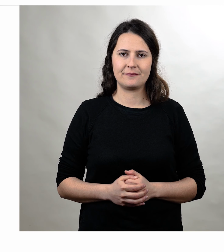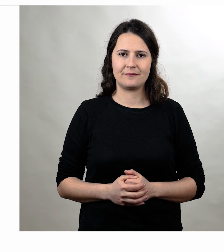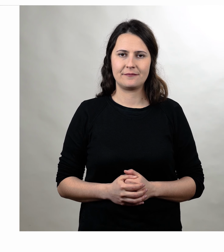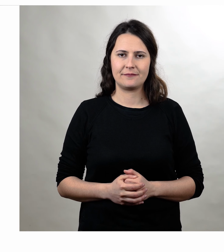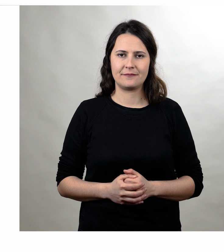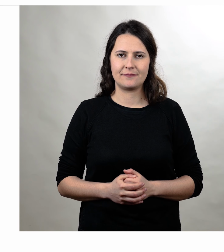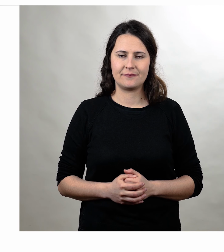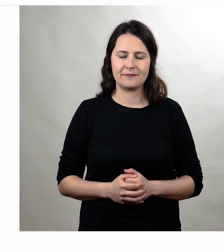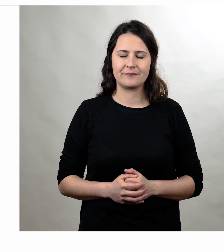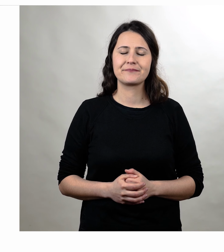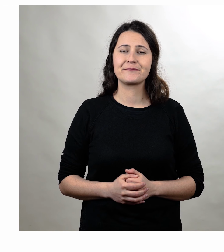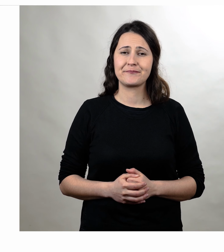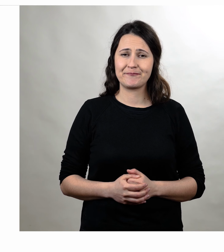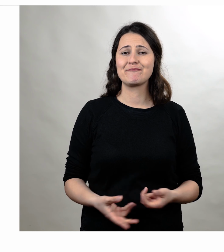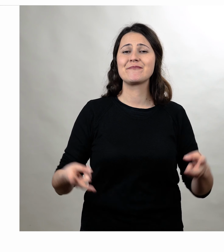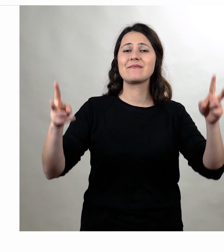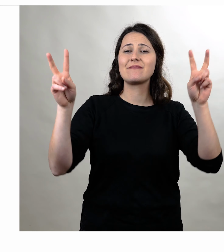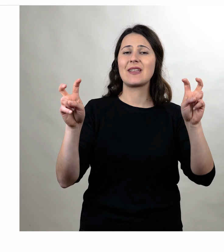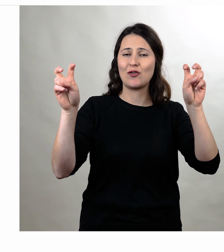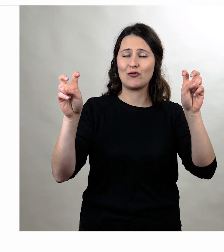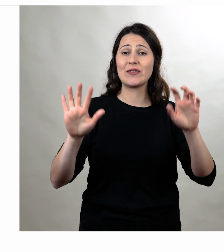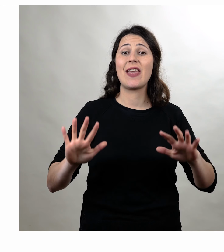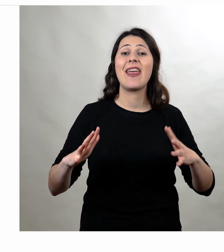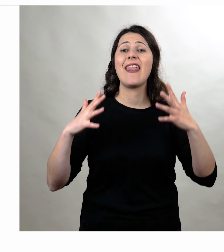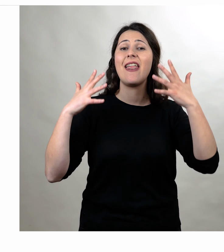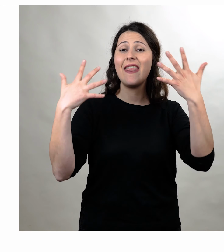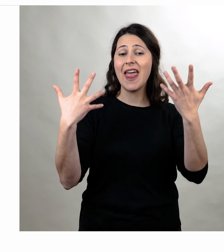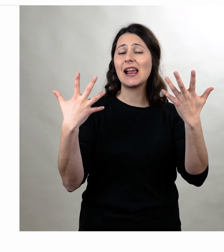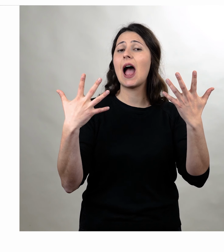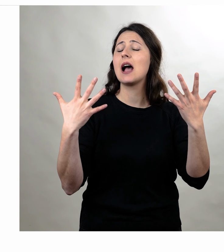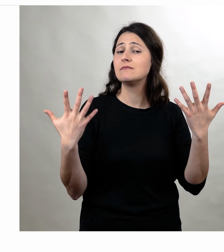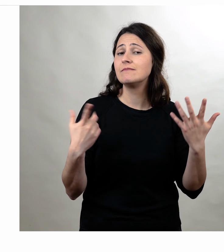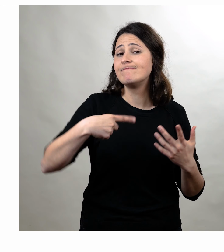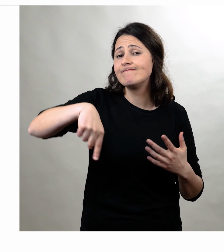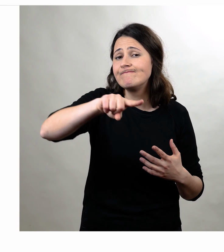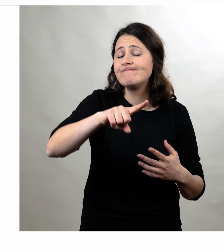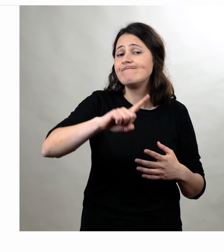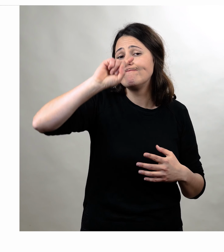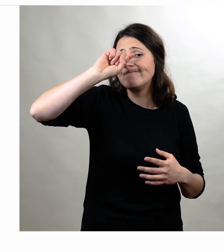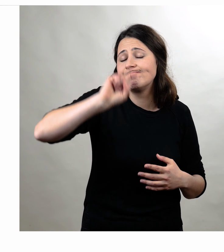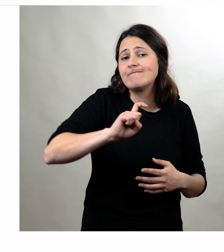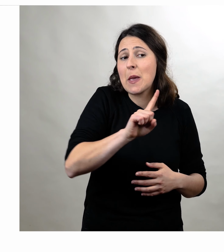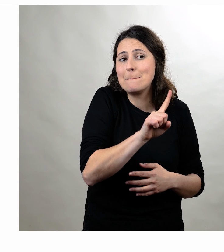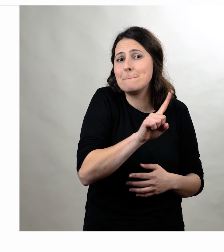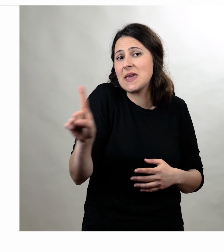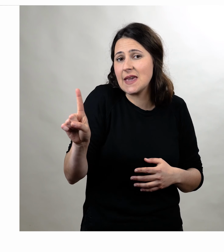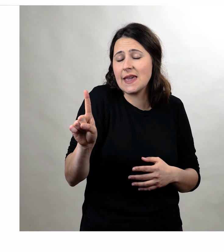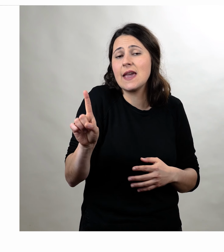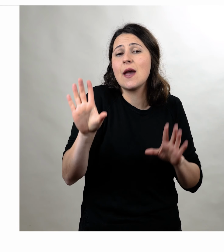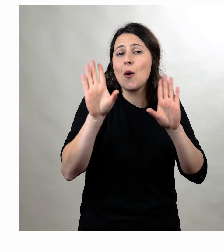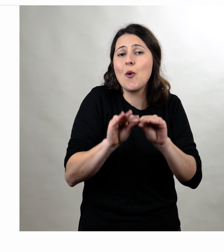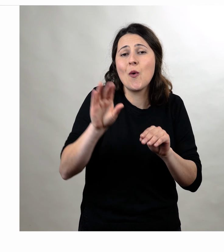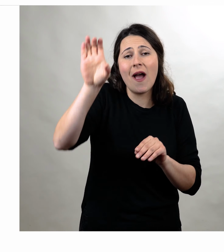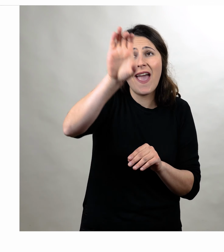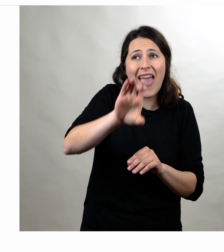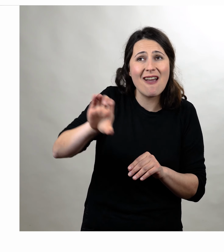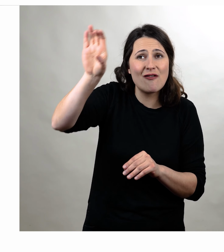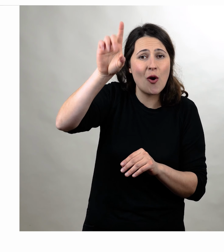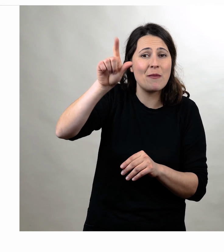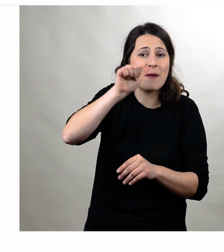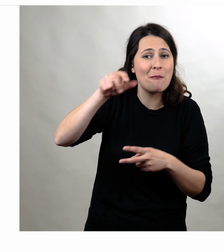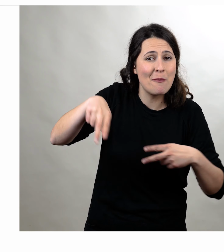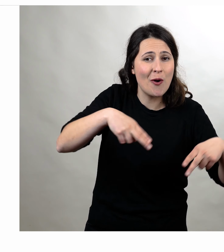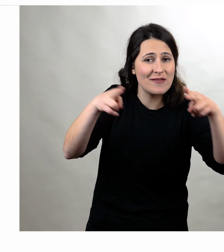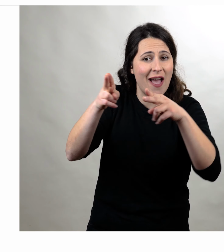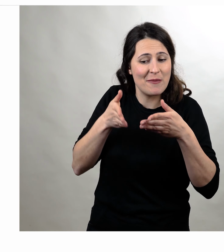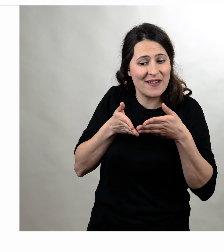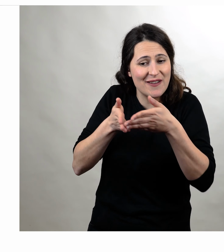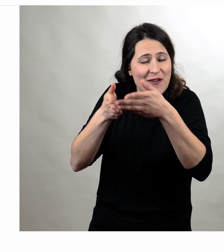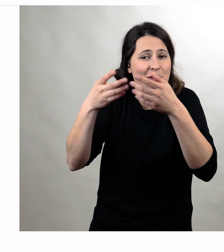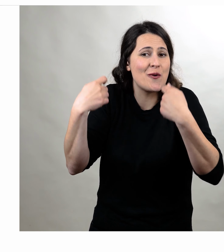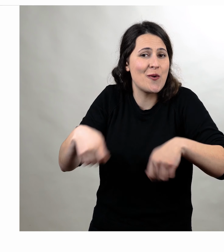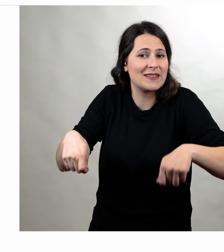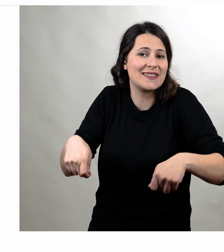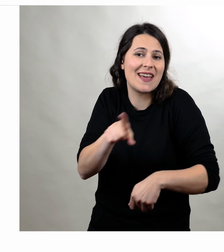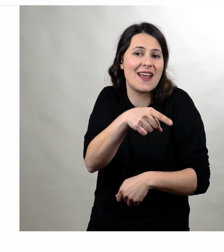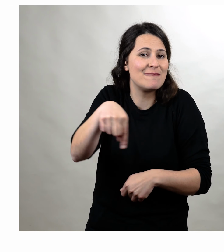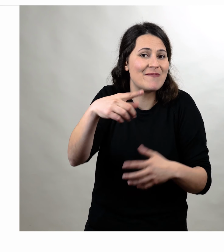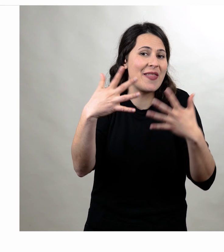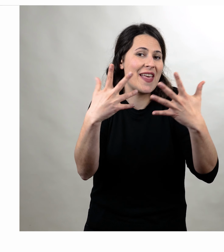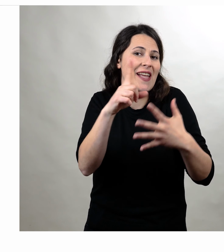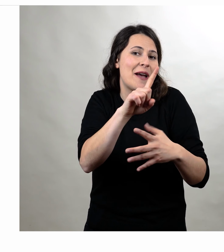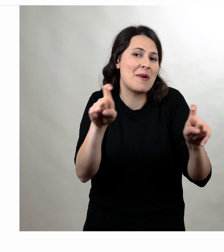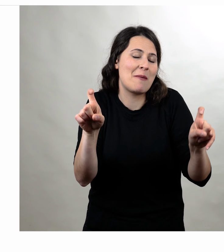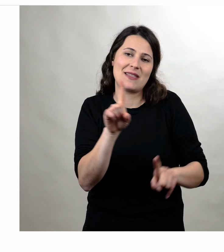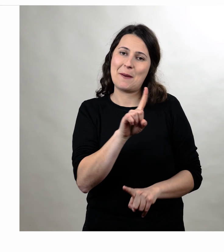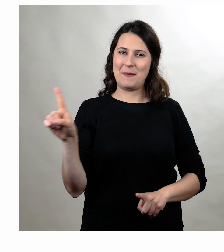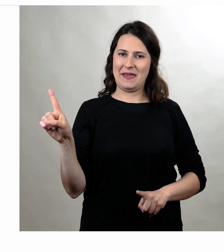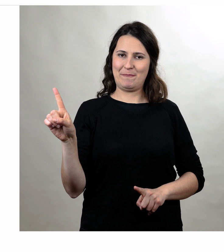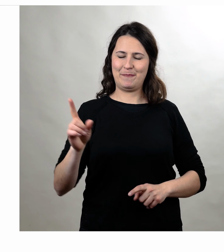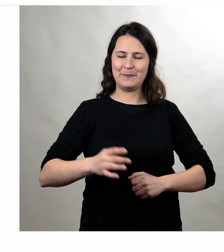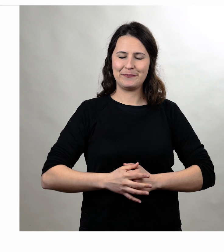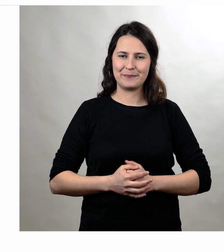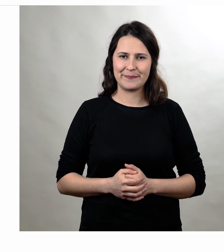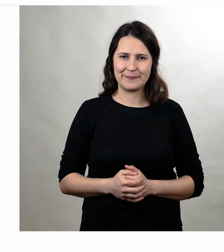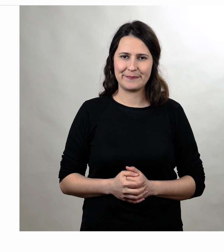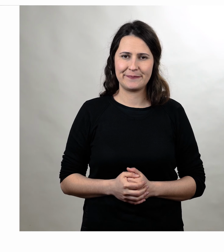10 πράγματα που πρέπει να αποφύγετε σε μια Ευρωπαϊκή κρουαζιέρα στο ποτάμι.